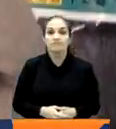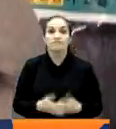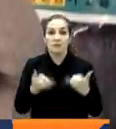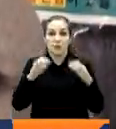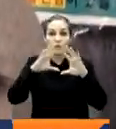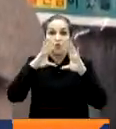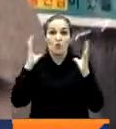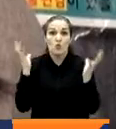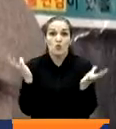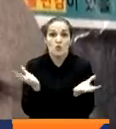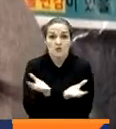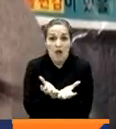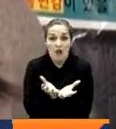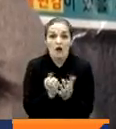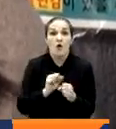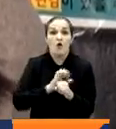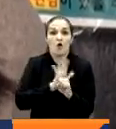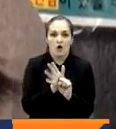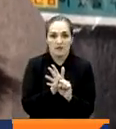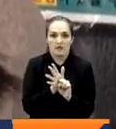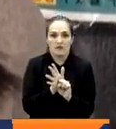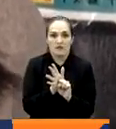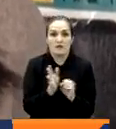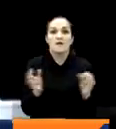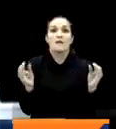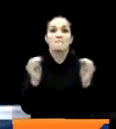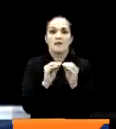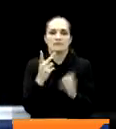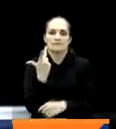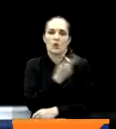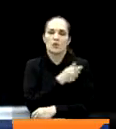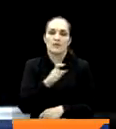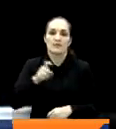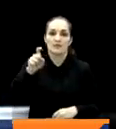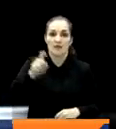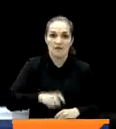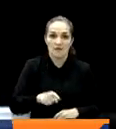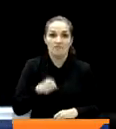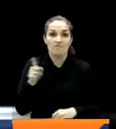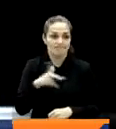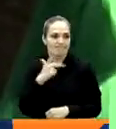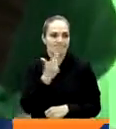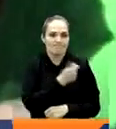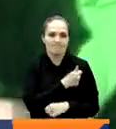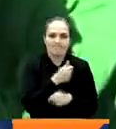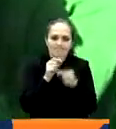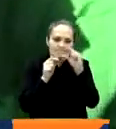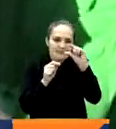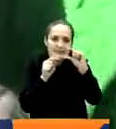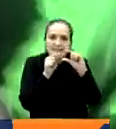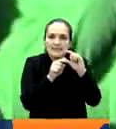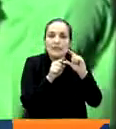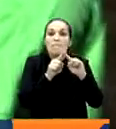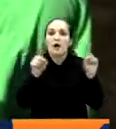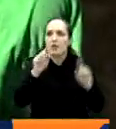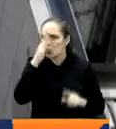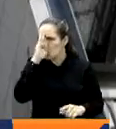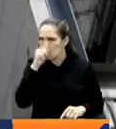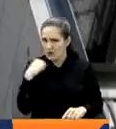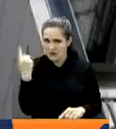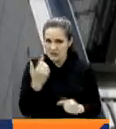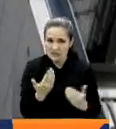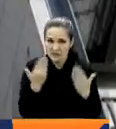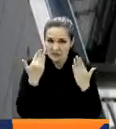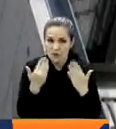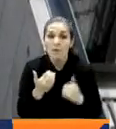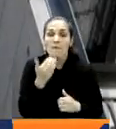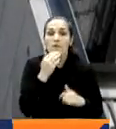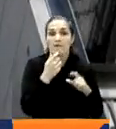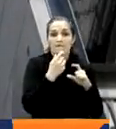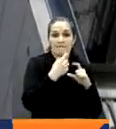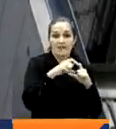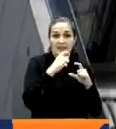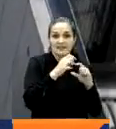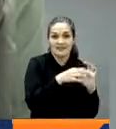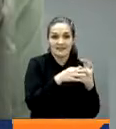Omicron sigue siendo primero en órden del día